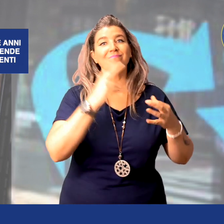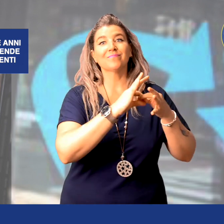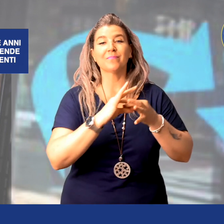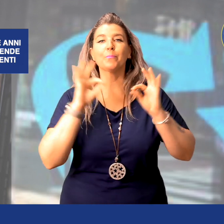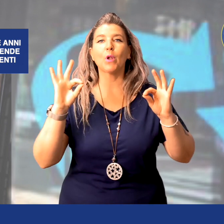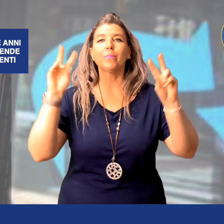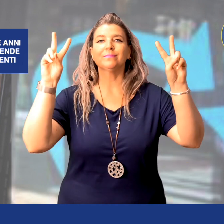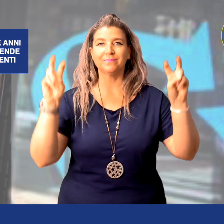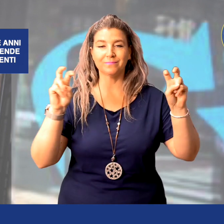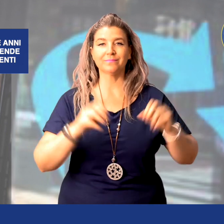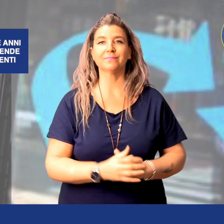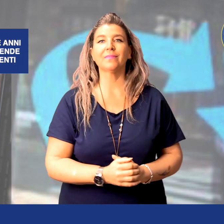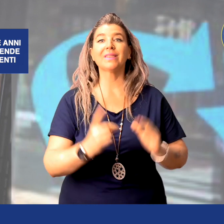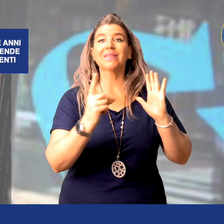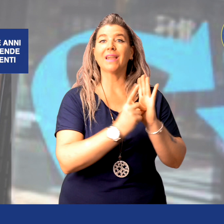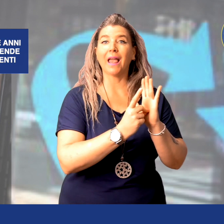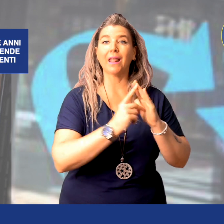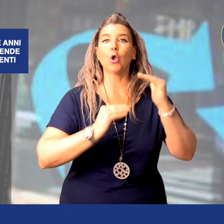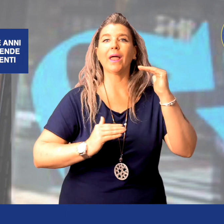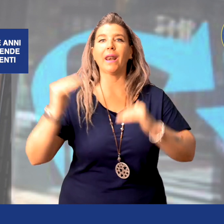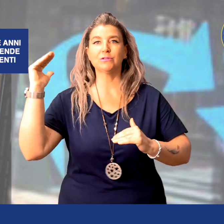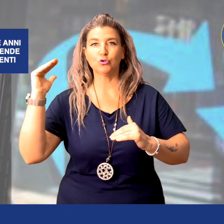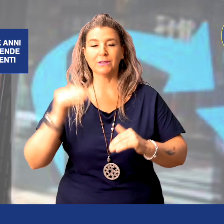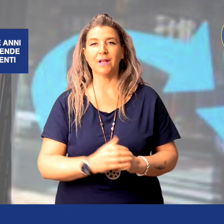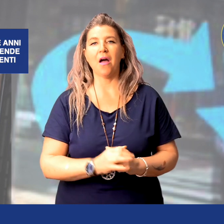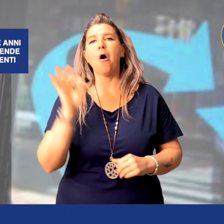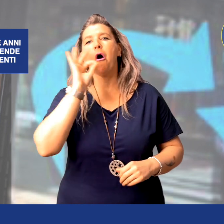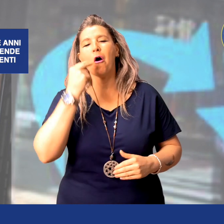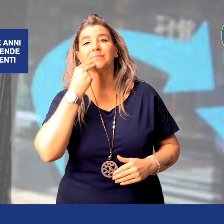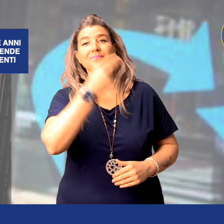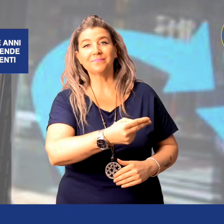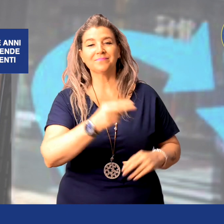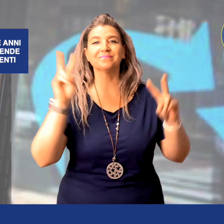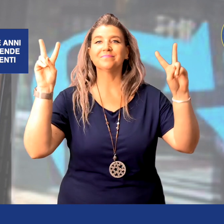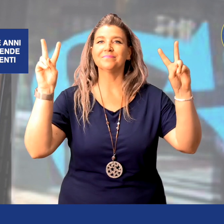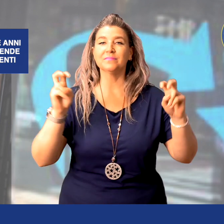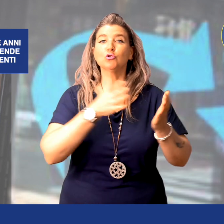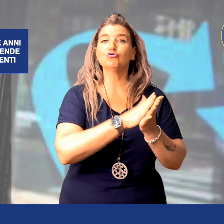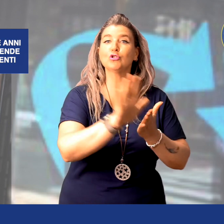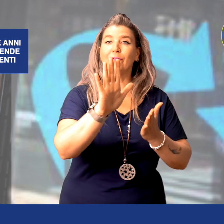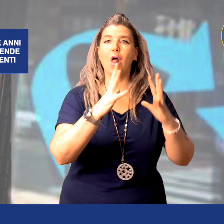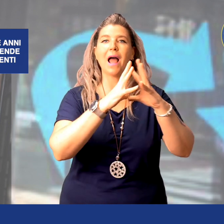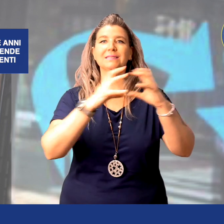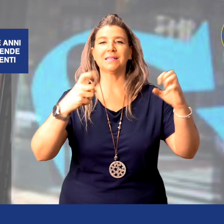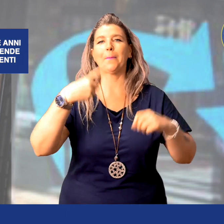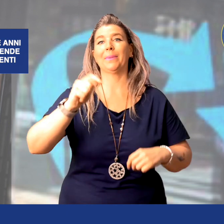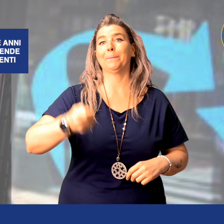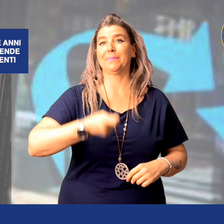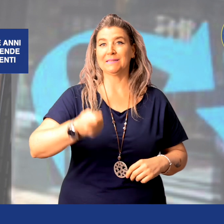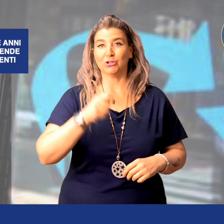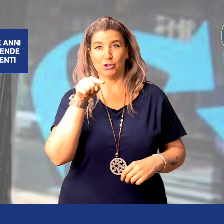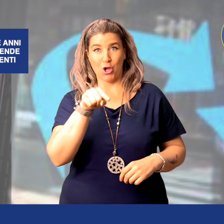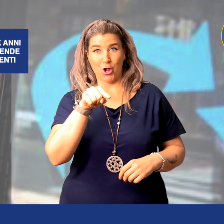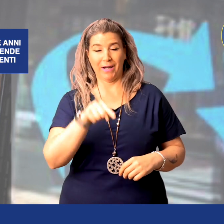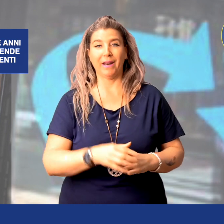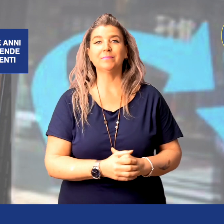tale decreto cosiddetto "decreto crescita" o "scivolo aziendale per pensioni"